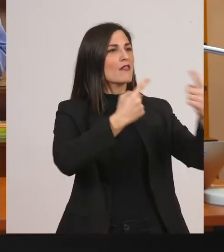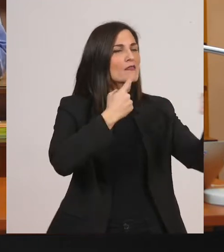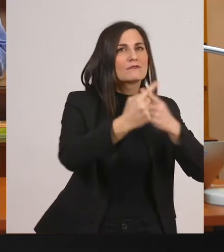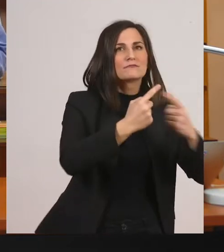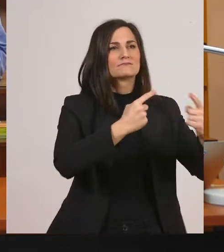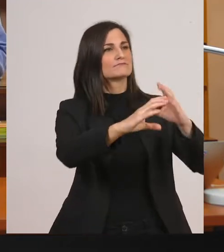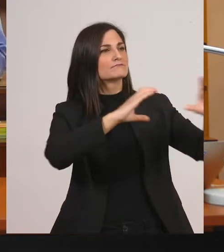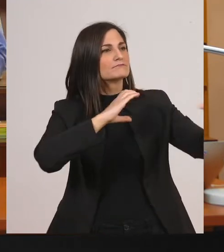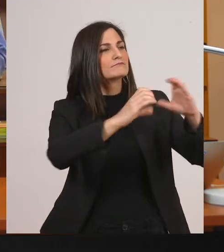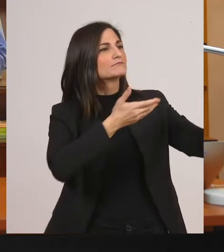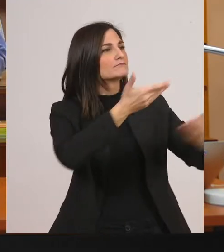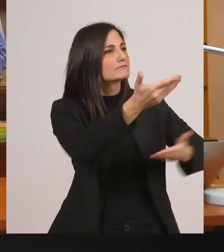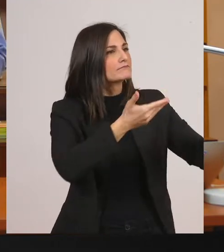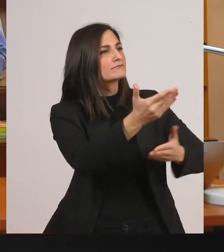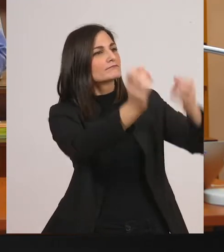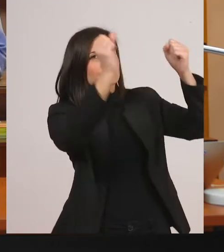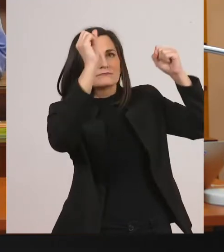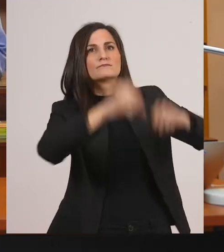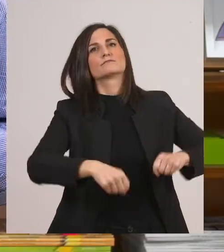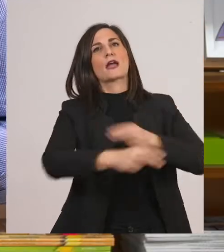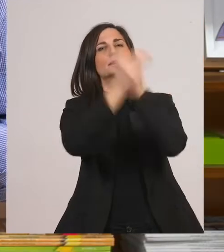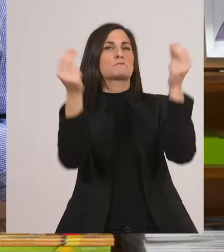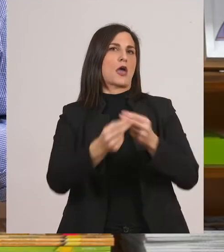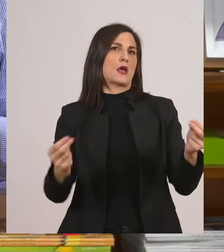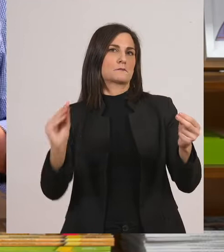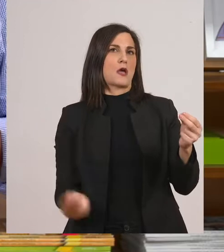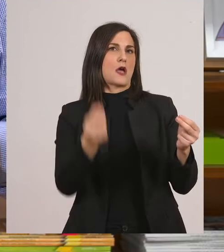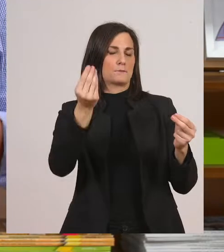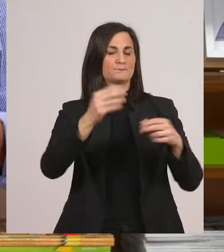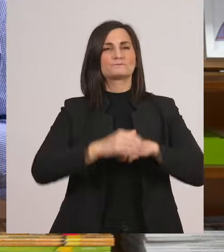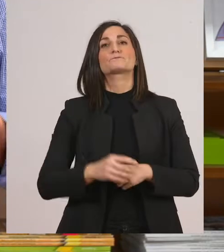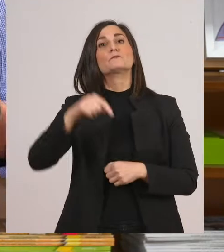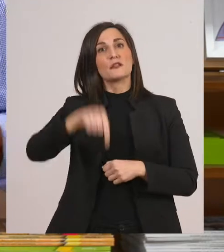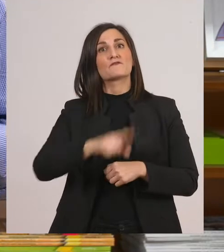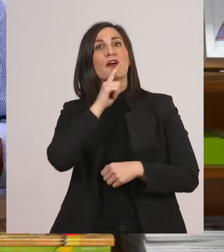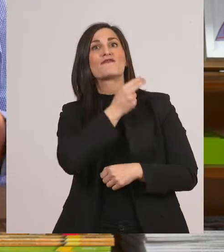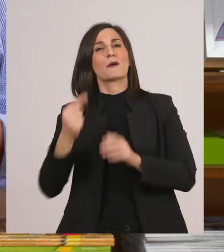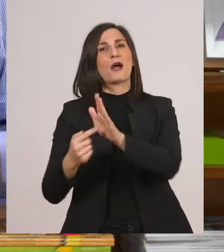να συμφωνήσει και να καταλήξουμε μαζί σε ένα συμπέρασμα. Αυτό θα δούμε τώρα. Και αυτό για να γεννηθεί χρειάστηκε...